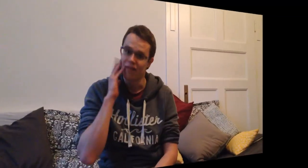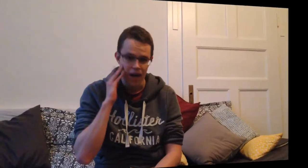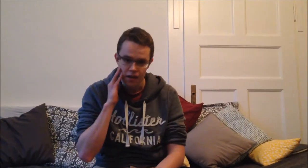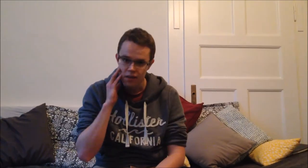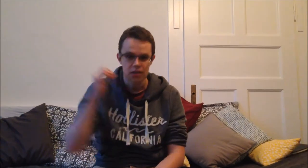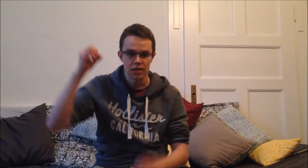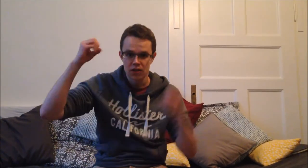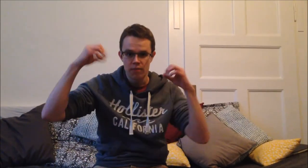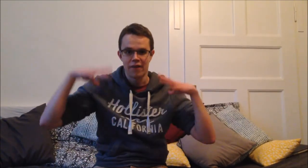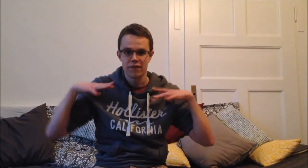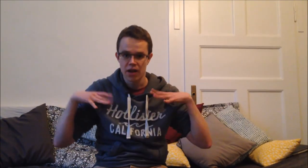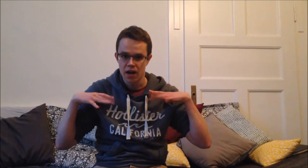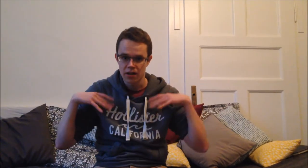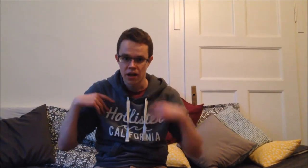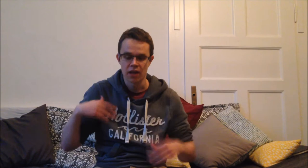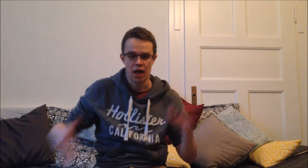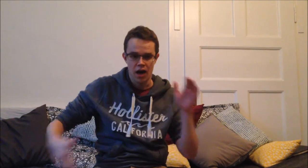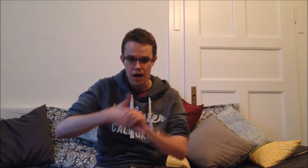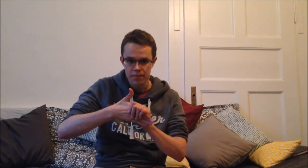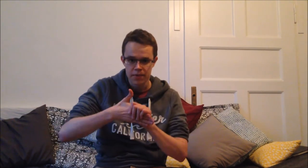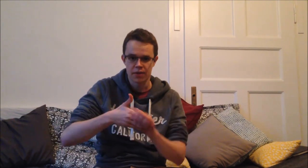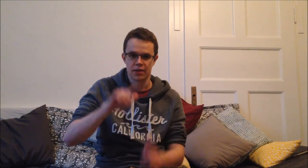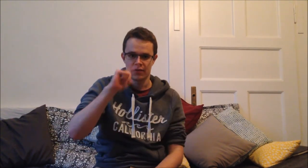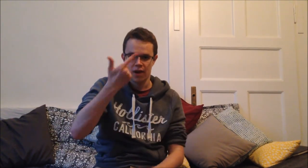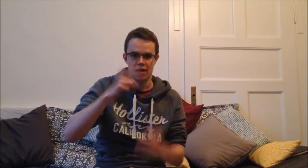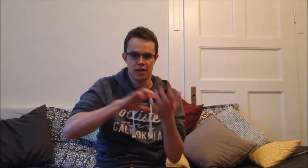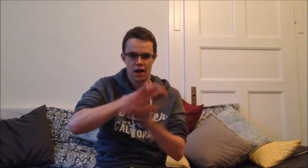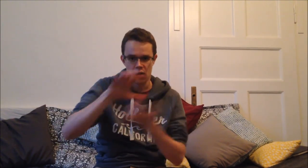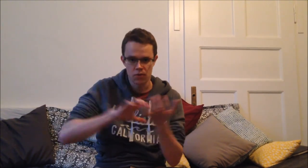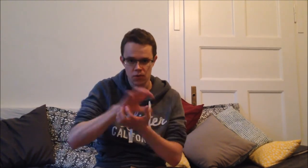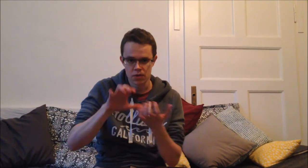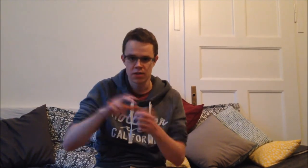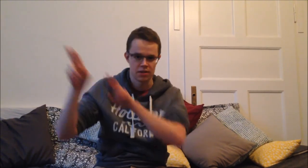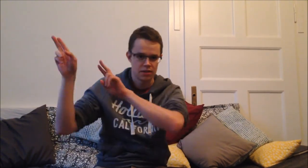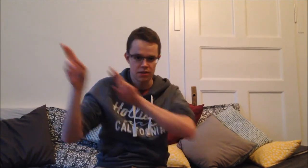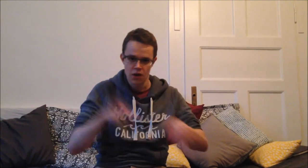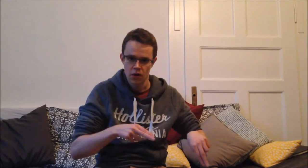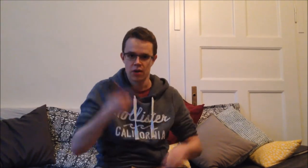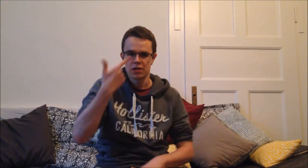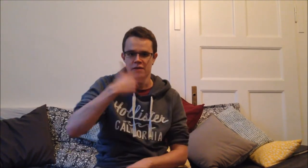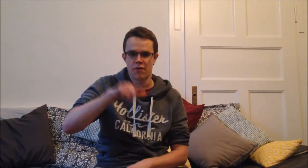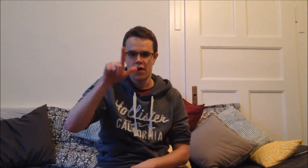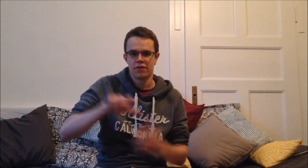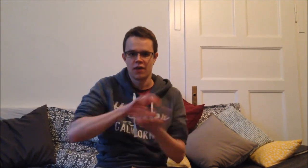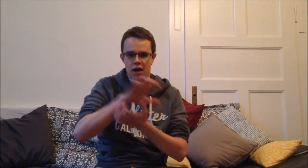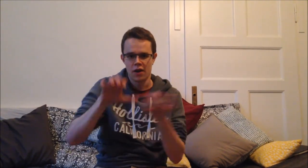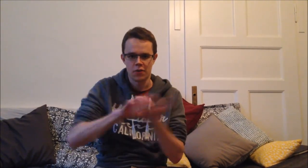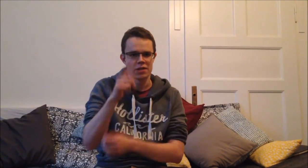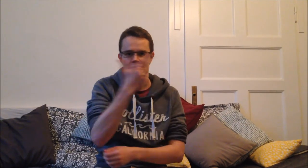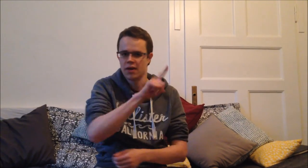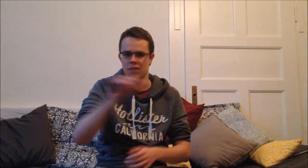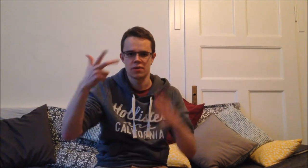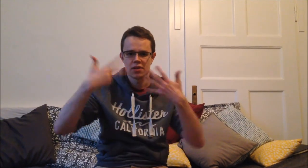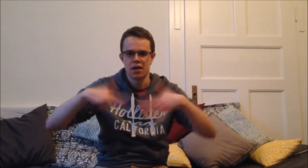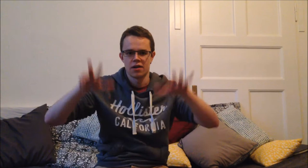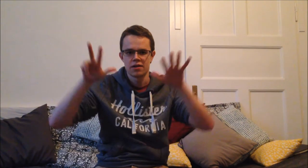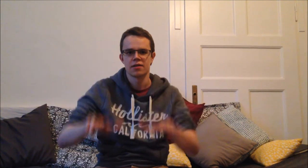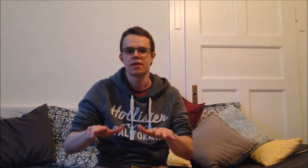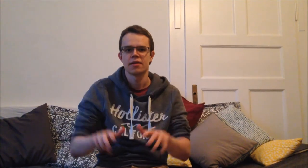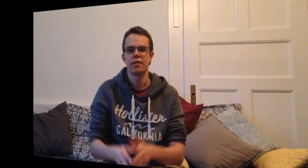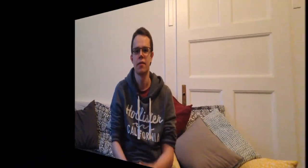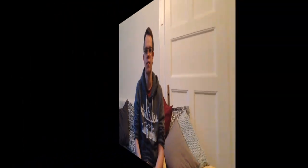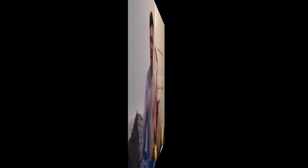Wann? In den Sommerferien 2. bis 12. August 2018